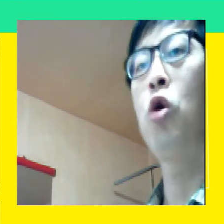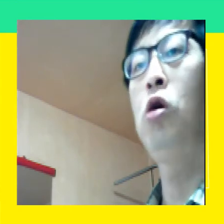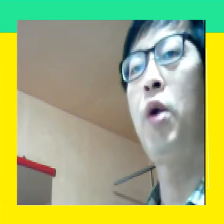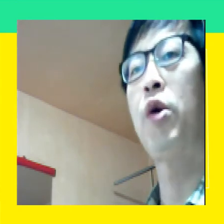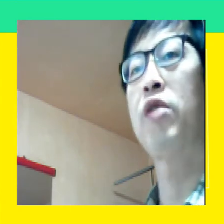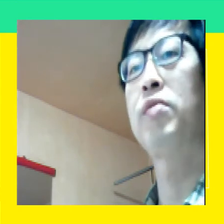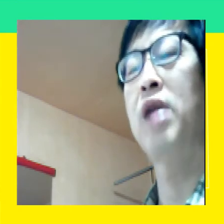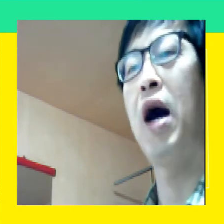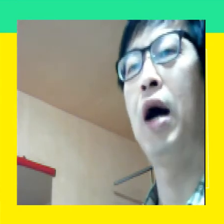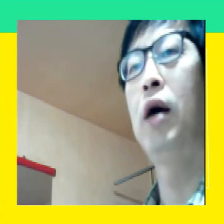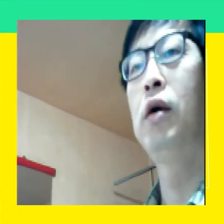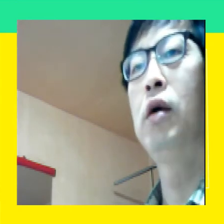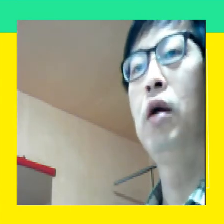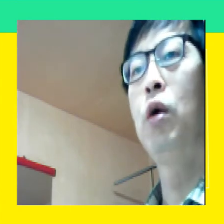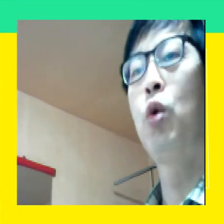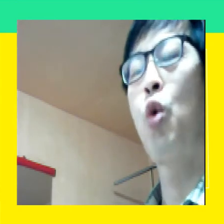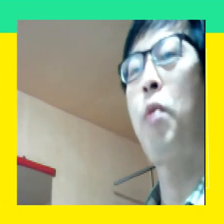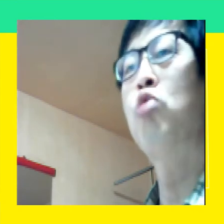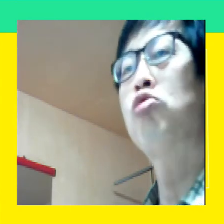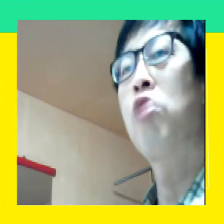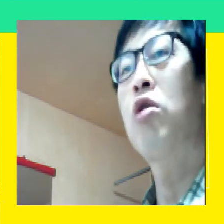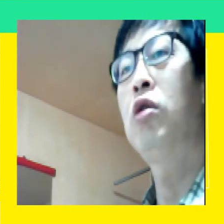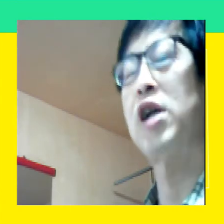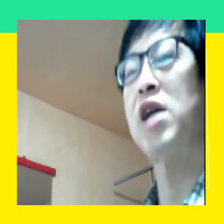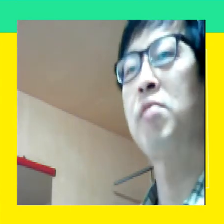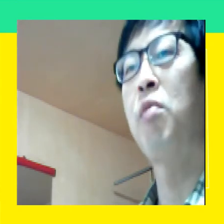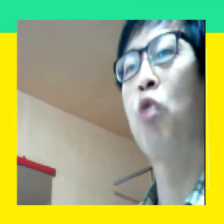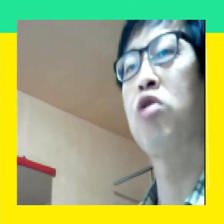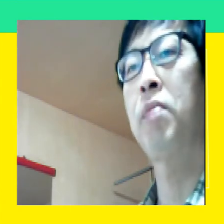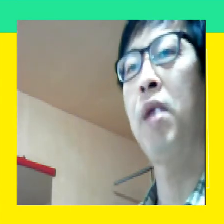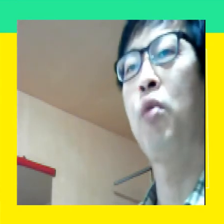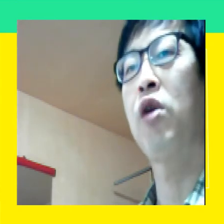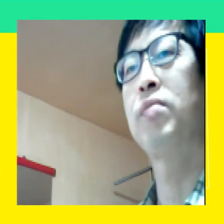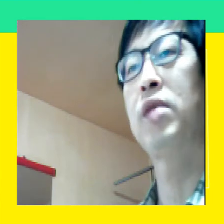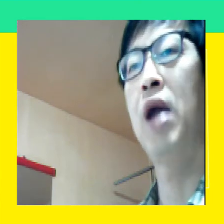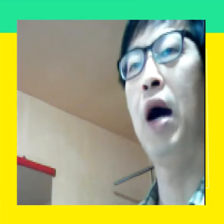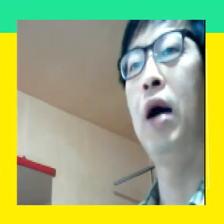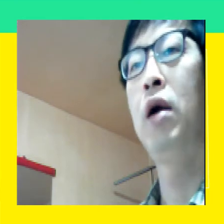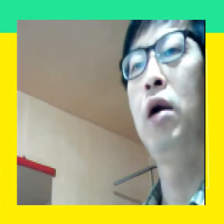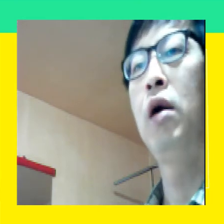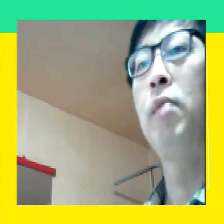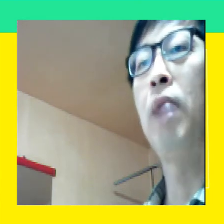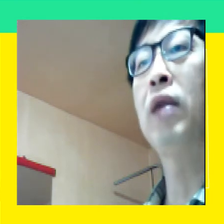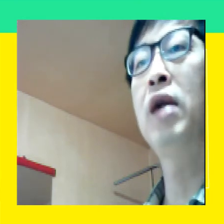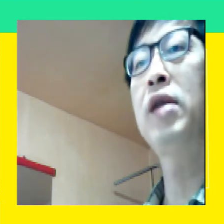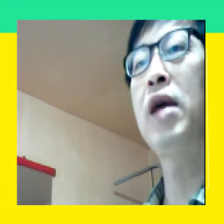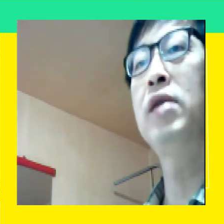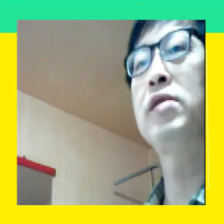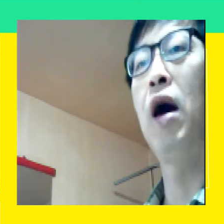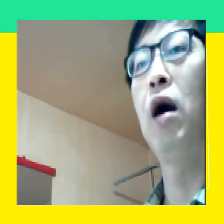이상의 것을 배운 것을 복습해 보겠습니다 만날 때 인사...